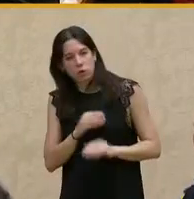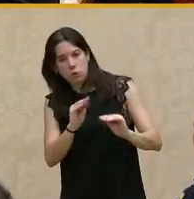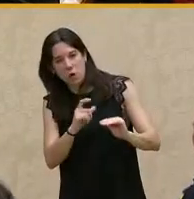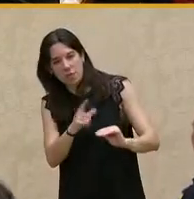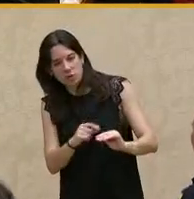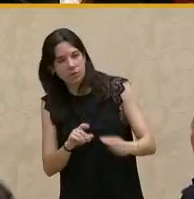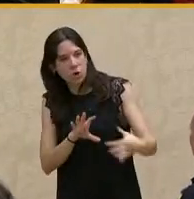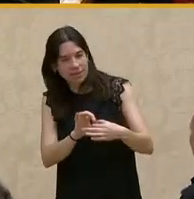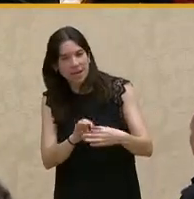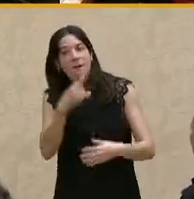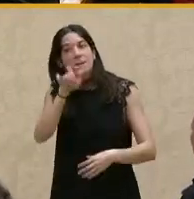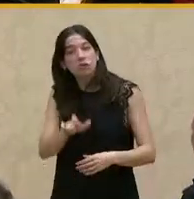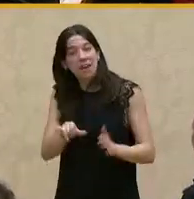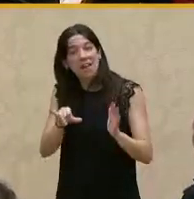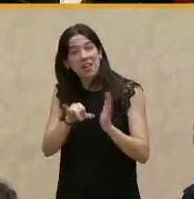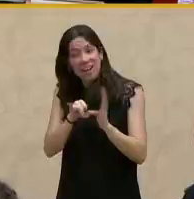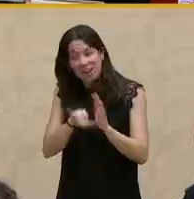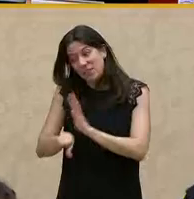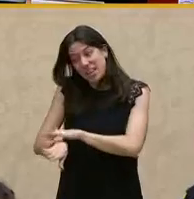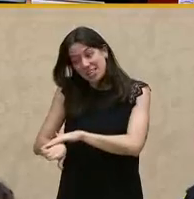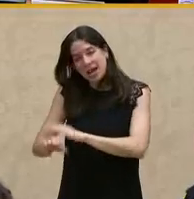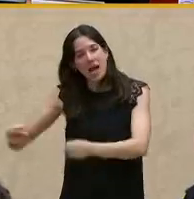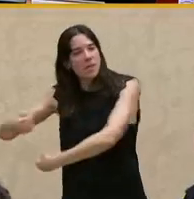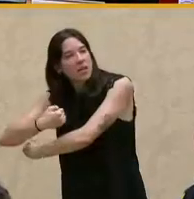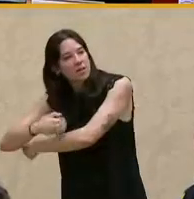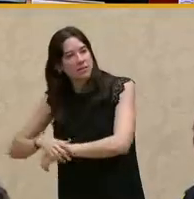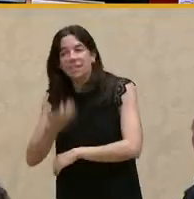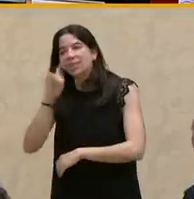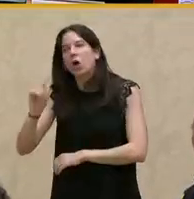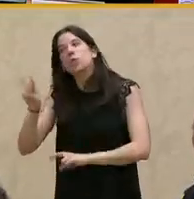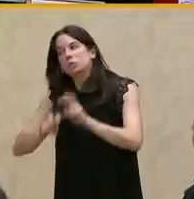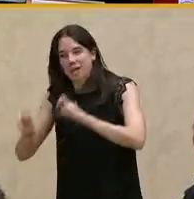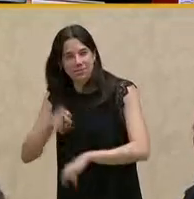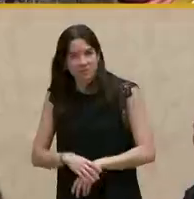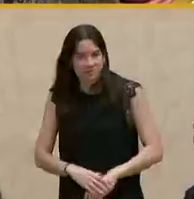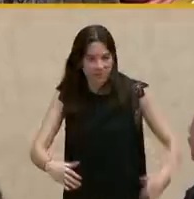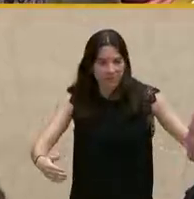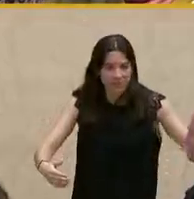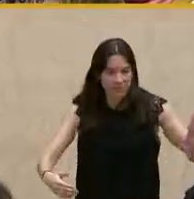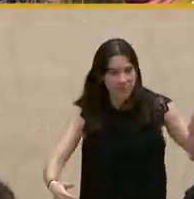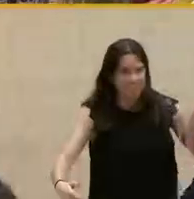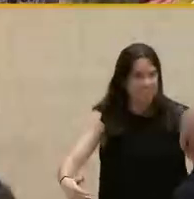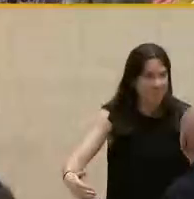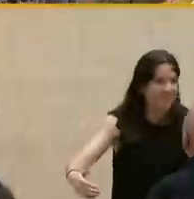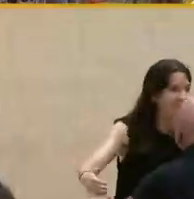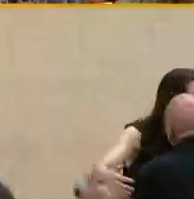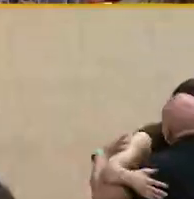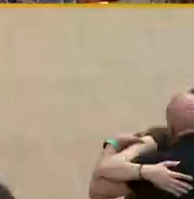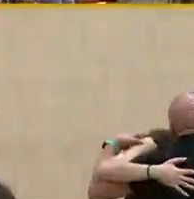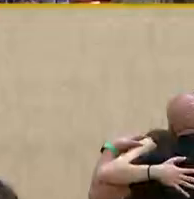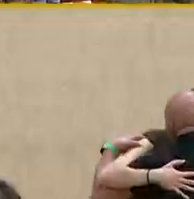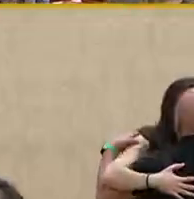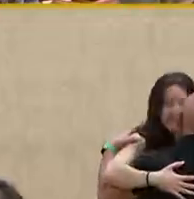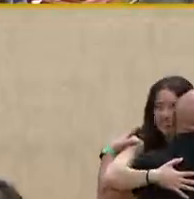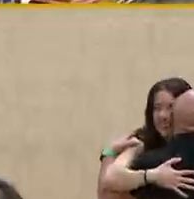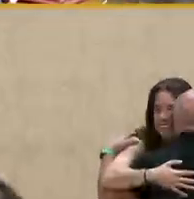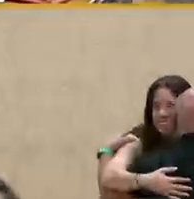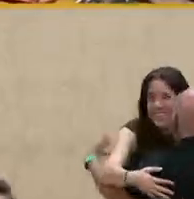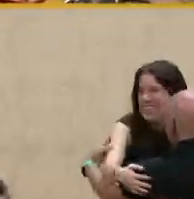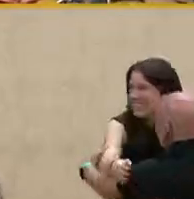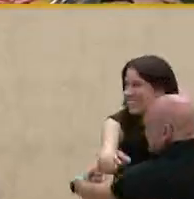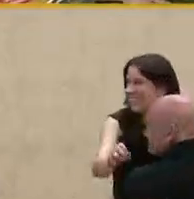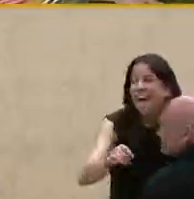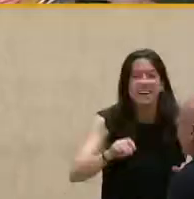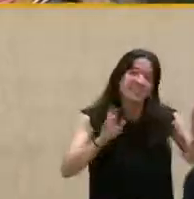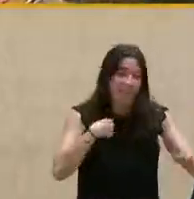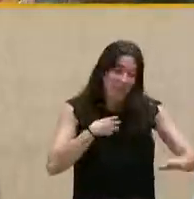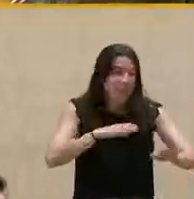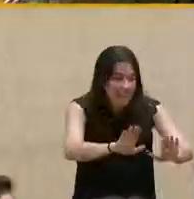la persona que está a vuestra derecha. Y si no, la buscáis. Quedaos quietos, quedaos abrazados,